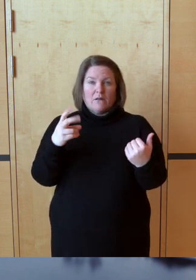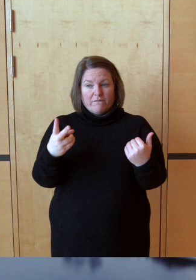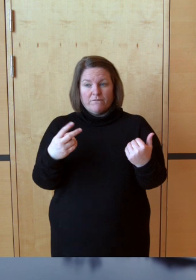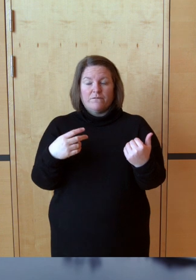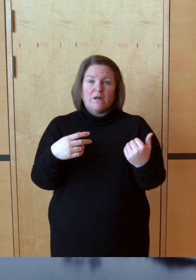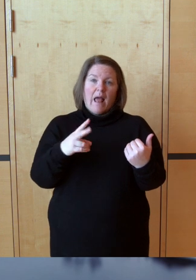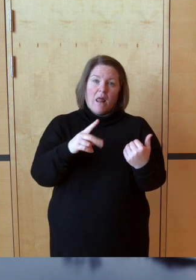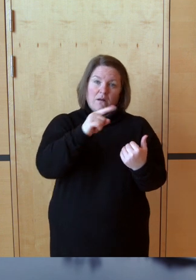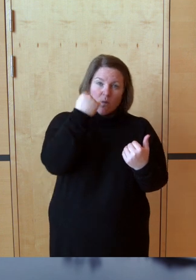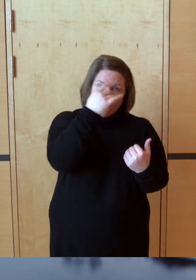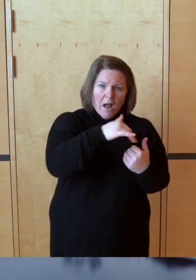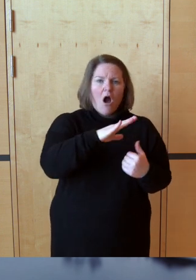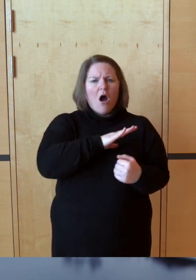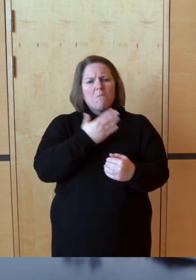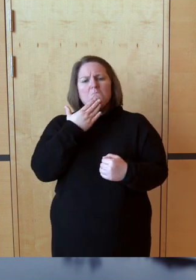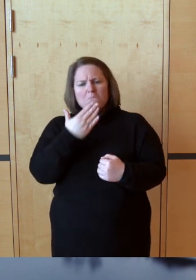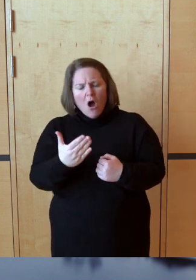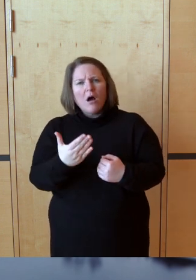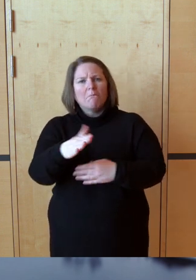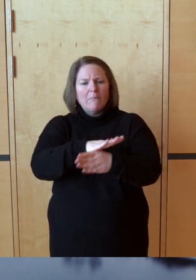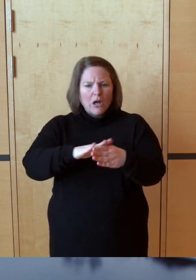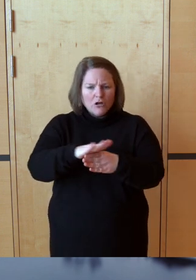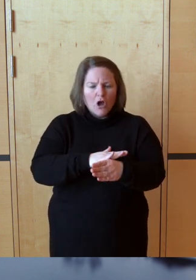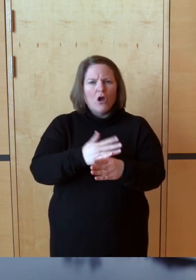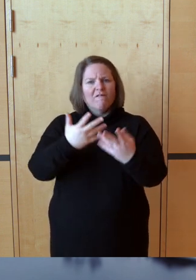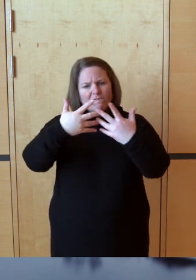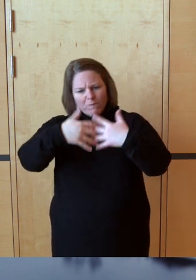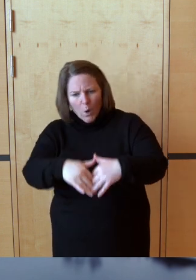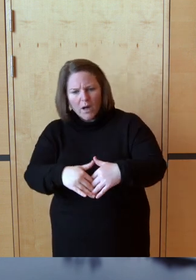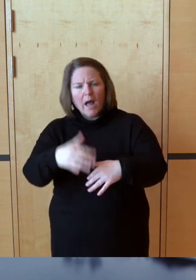De generellt kan kan ha en bra arbetsplats i det dagliga arbetet